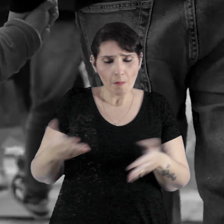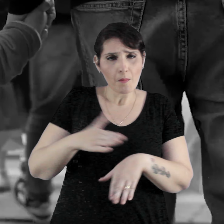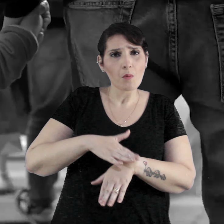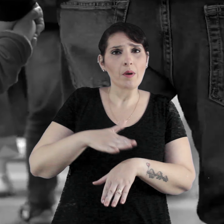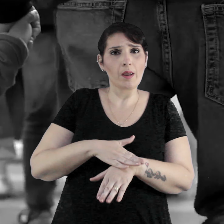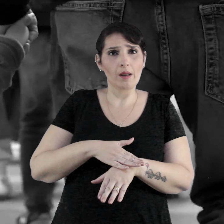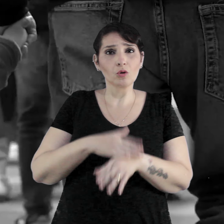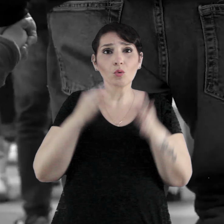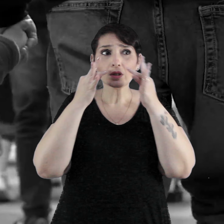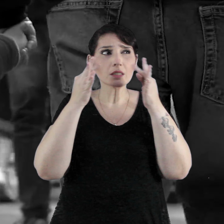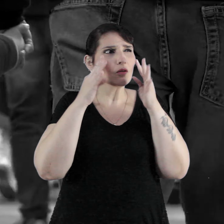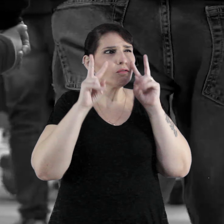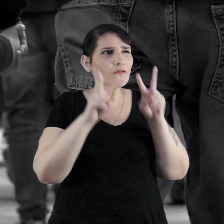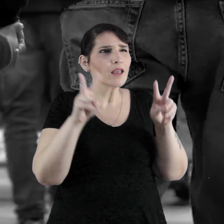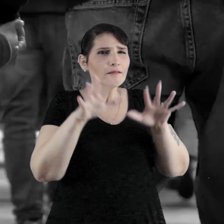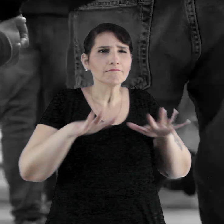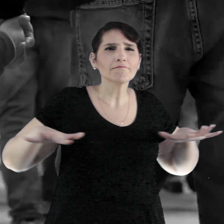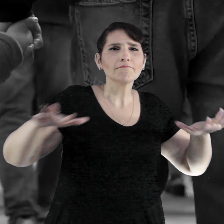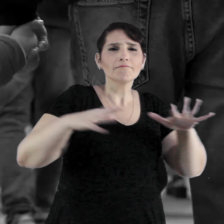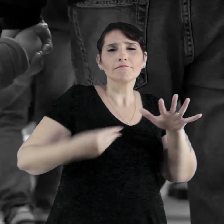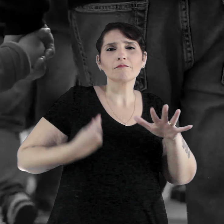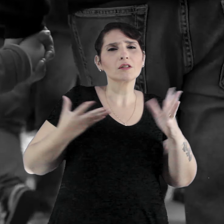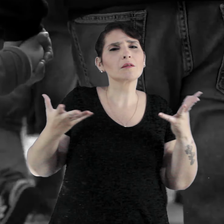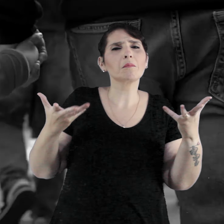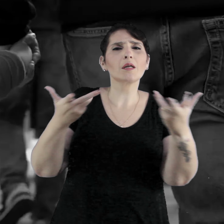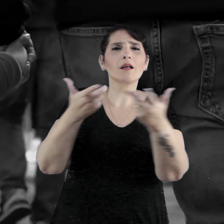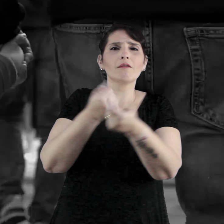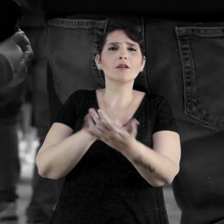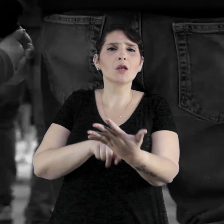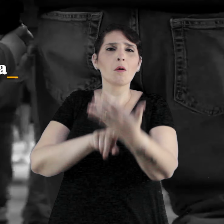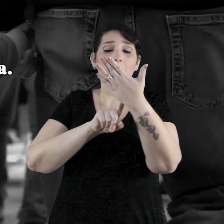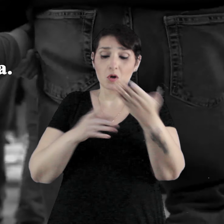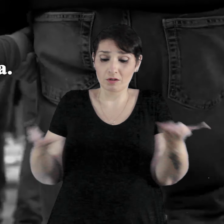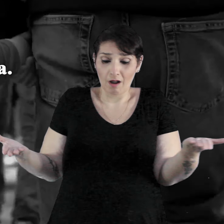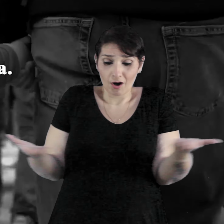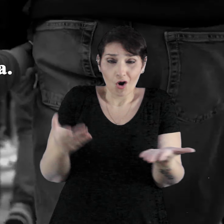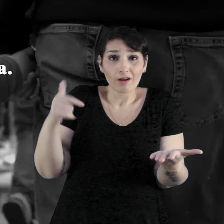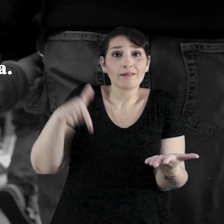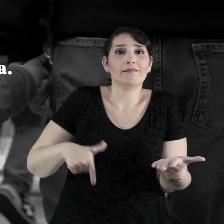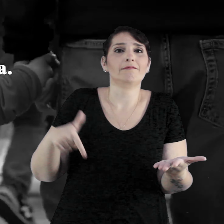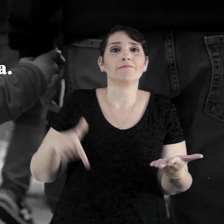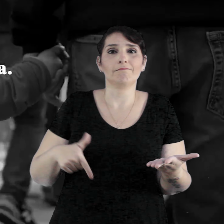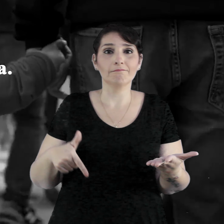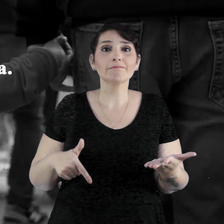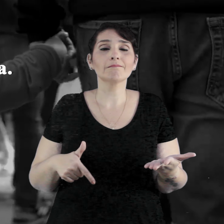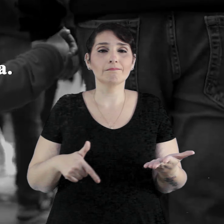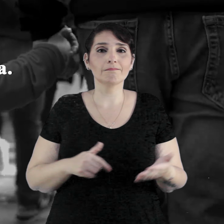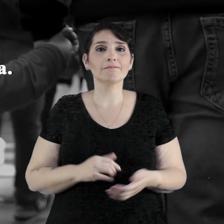e testemunhar as maravilhas da vida que estão disponíveis aqui e agora.